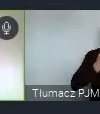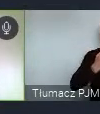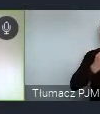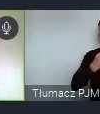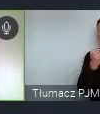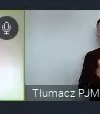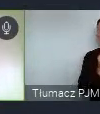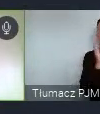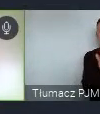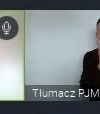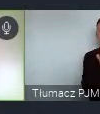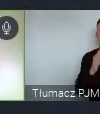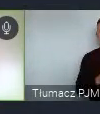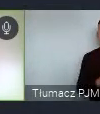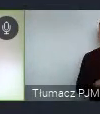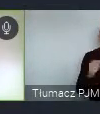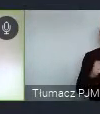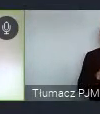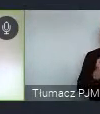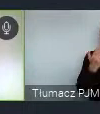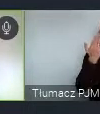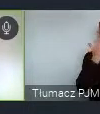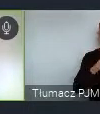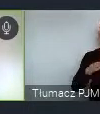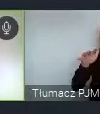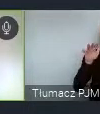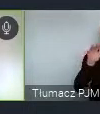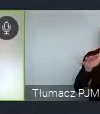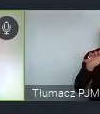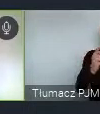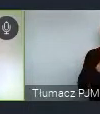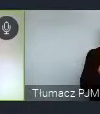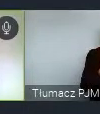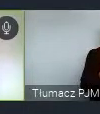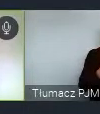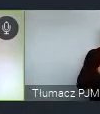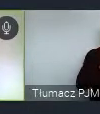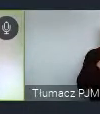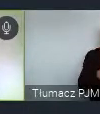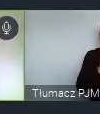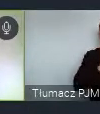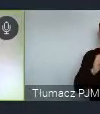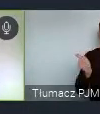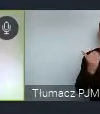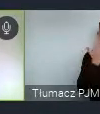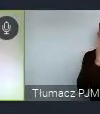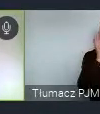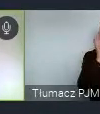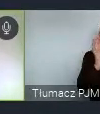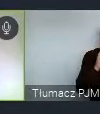tutaj jest naprawdę bardzo dużo dobrych, świetnych przykładów i tak również można powiedzieć, że ten przykład,